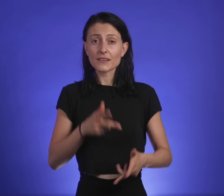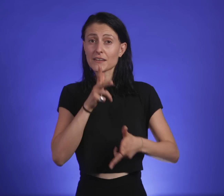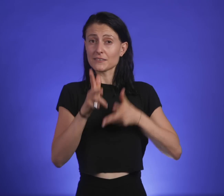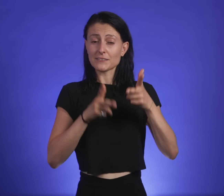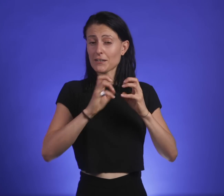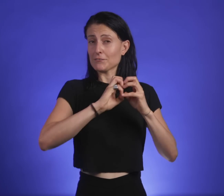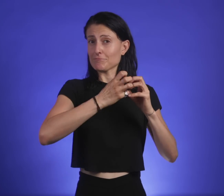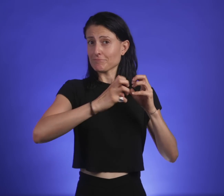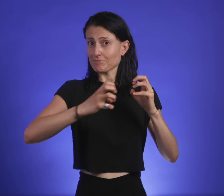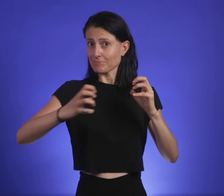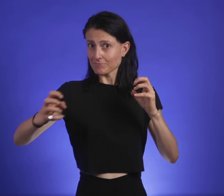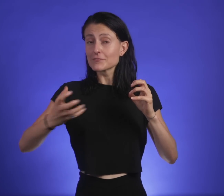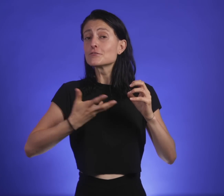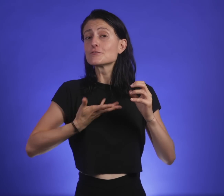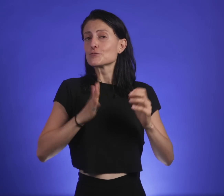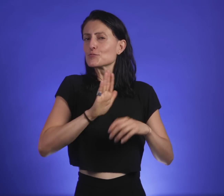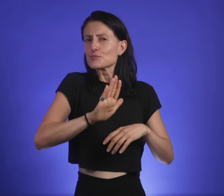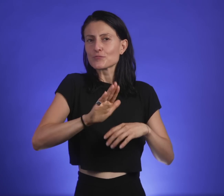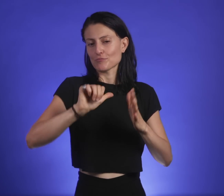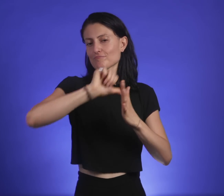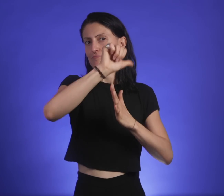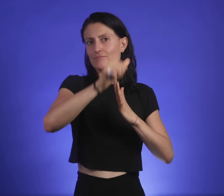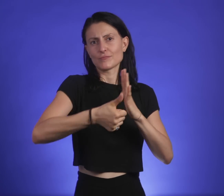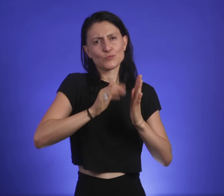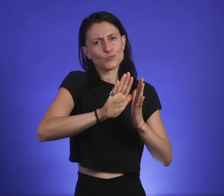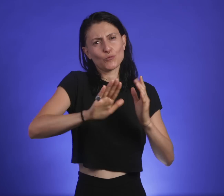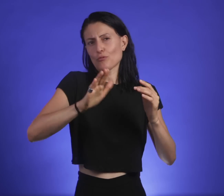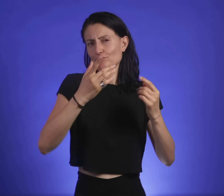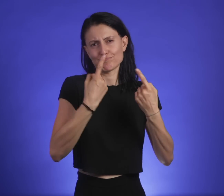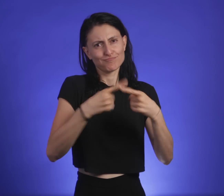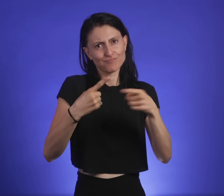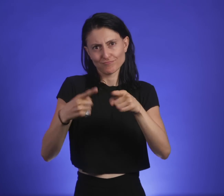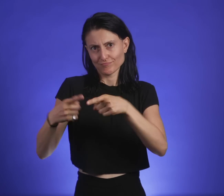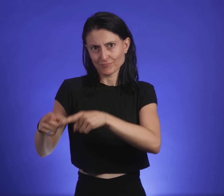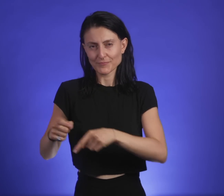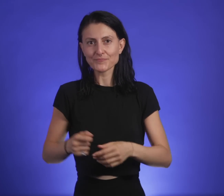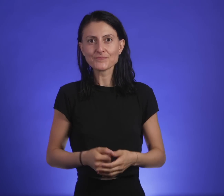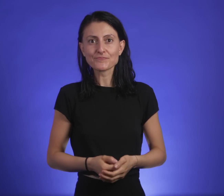A segni diversi corrispondono diverse configurazioni della mano.